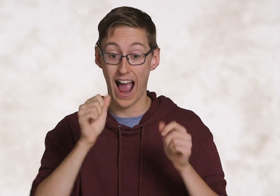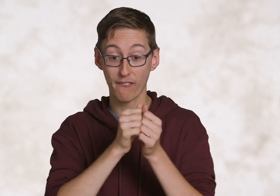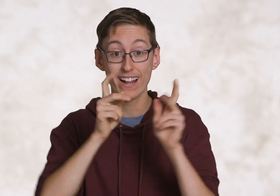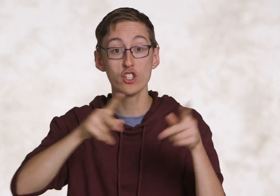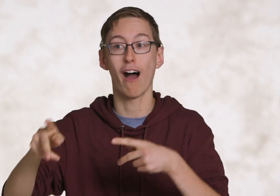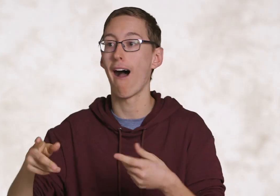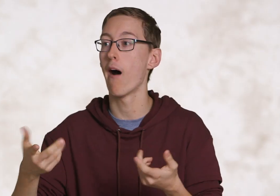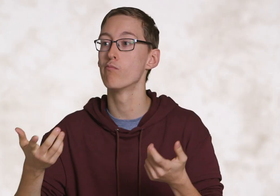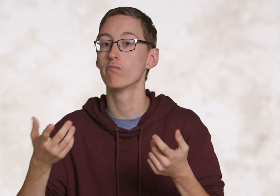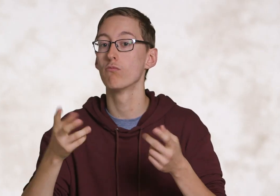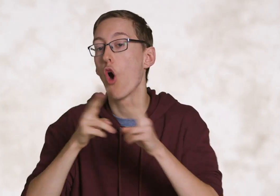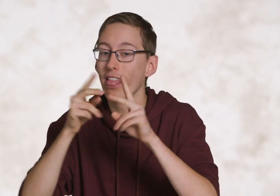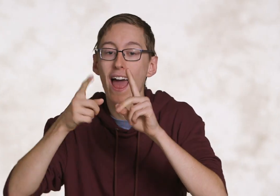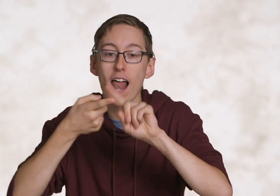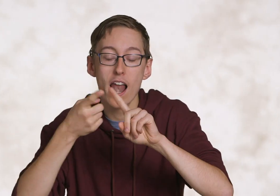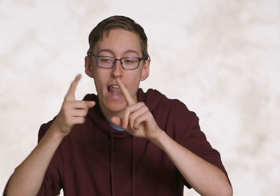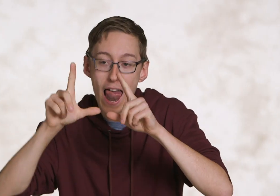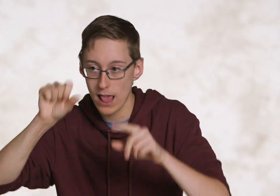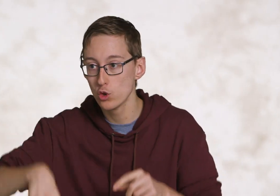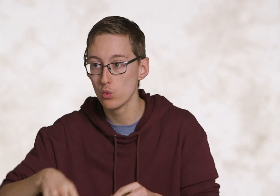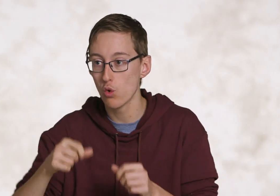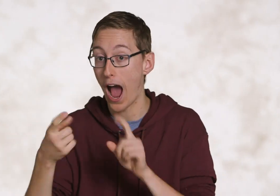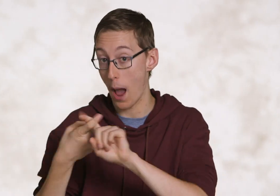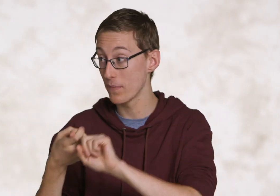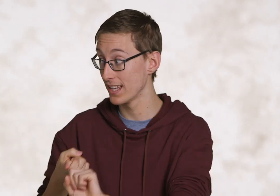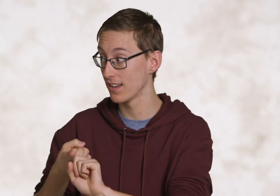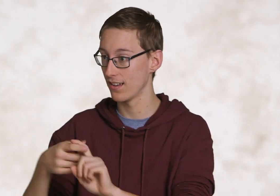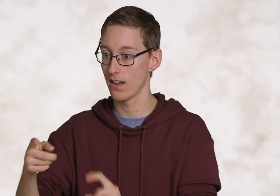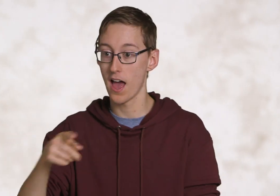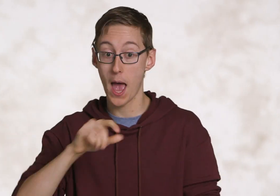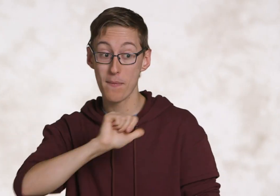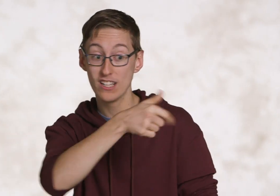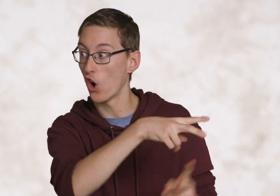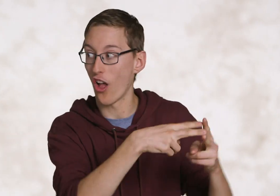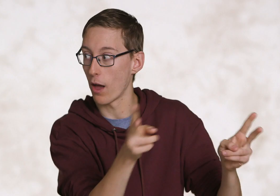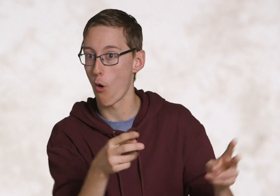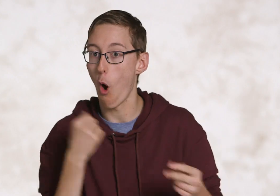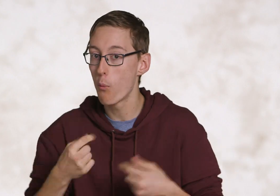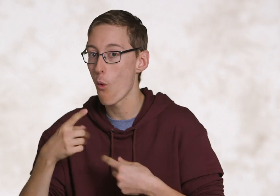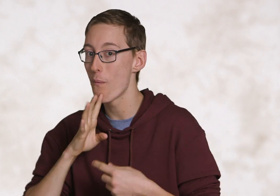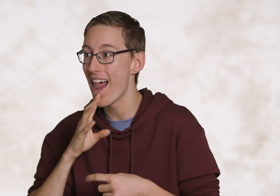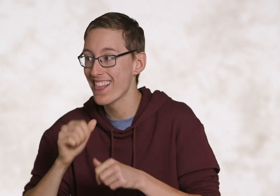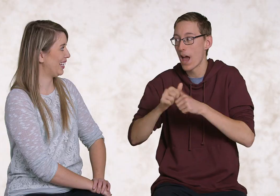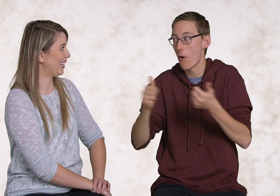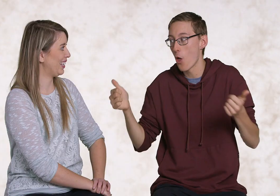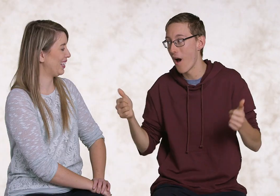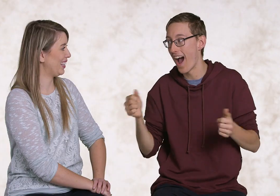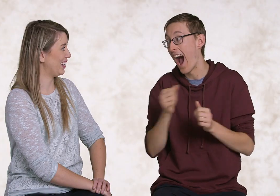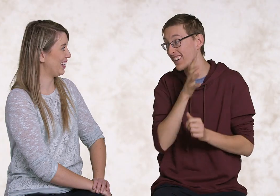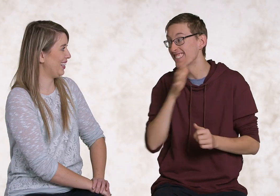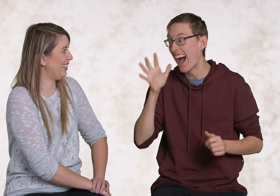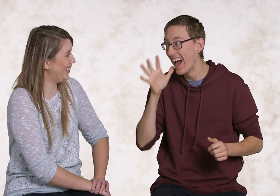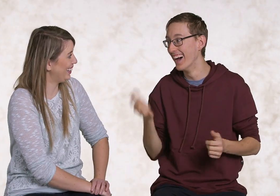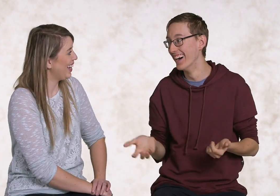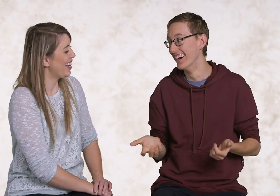(interprète): C'est que les gens en général, nos amis qui connaissent le LSQ... (rire)